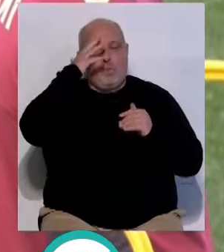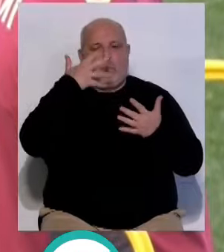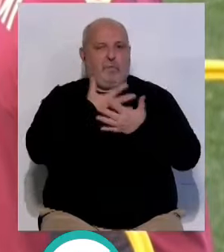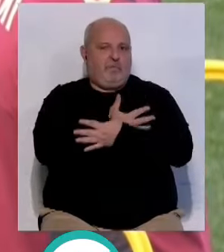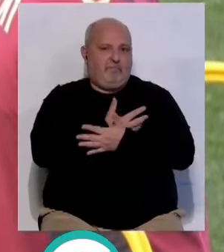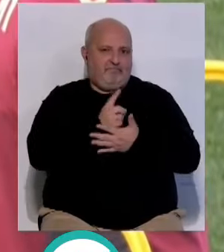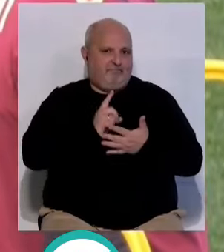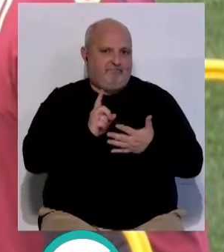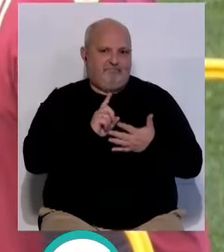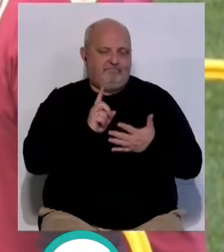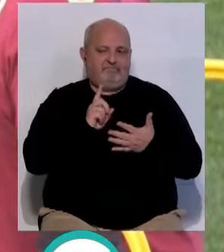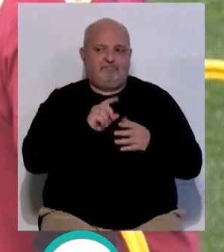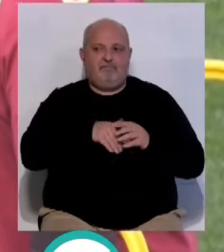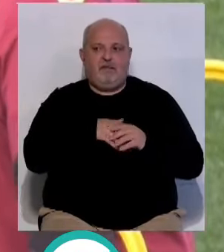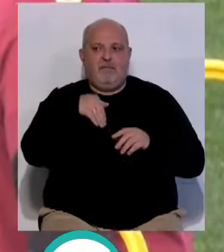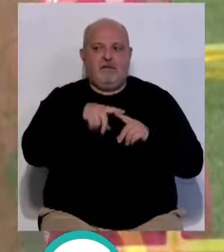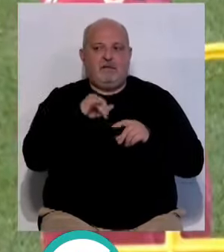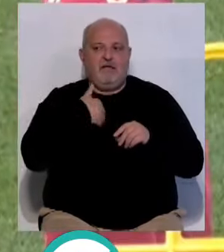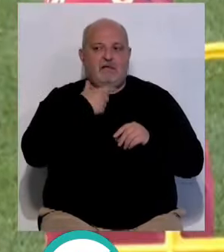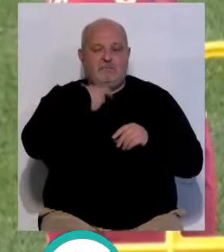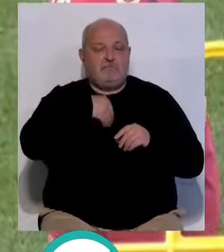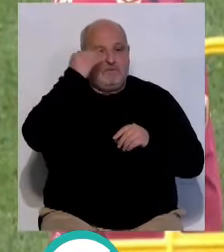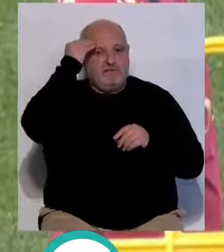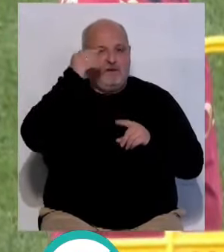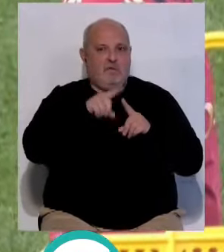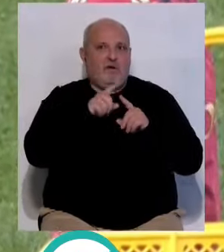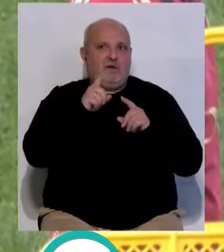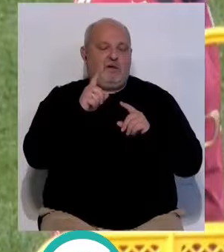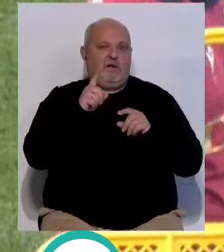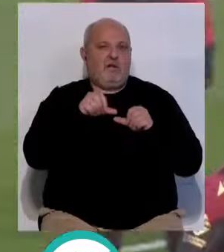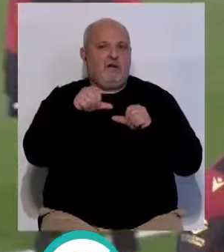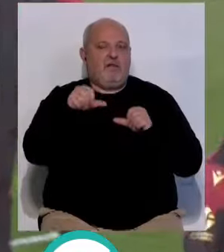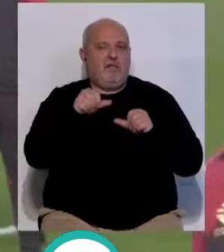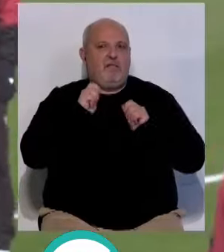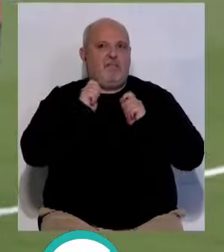nos venimos a Arriba todos con Maxi yo el primero creyendo que ojo que Maxi le puede dar cosas al c